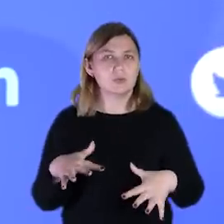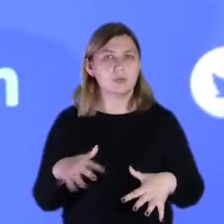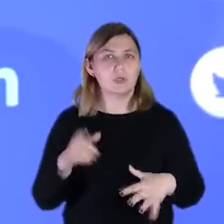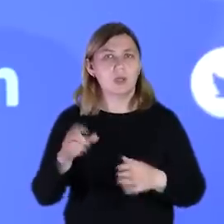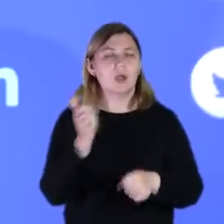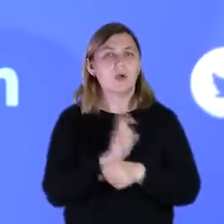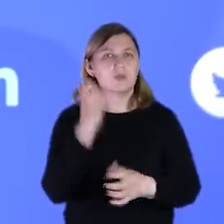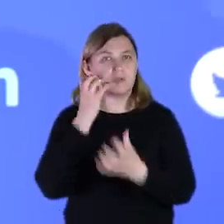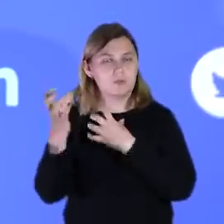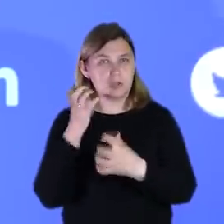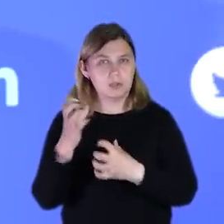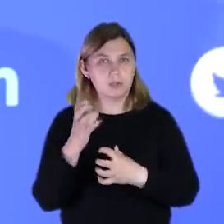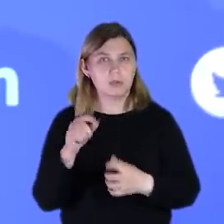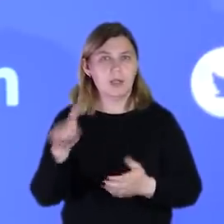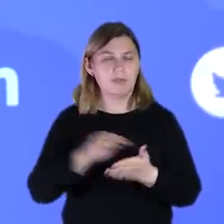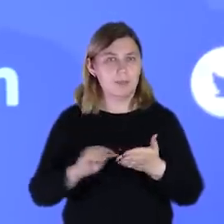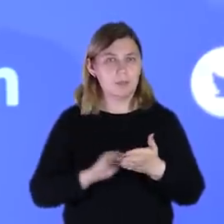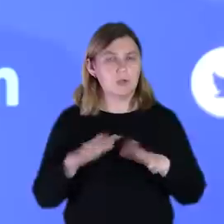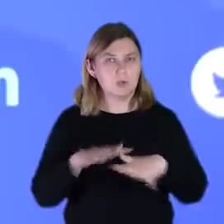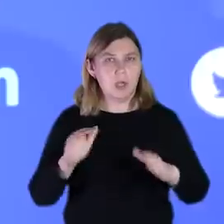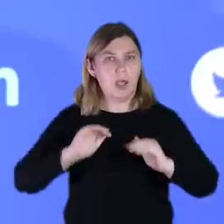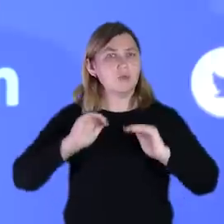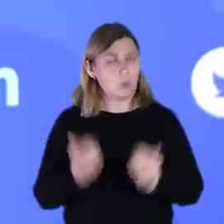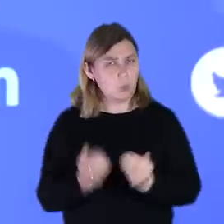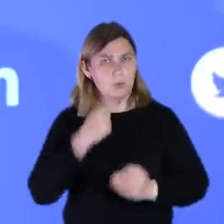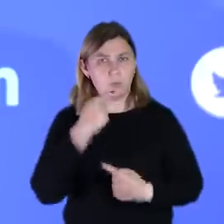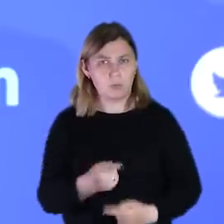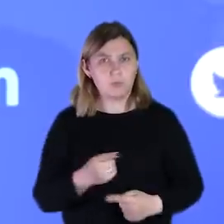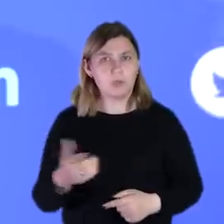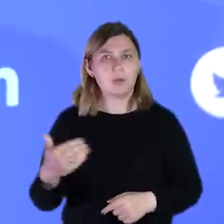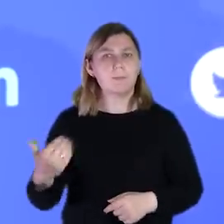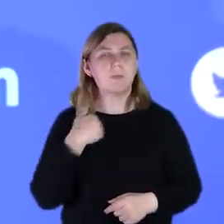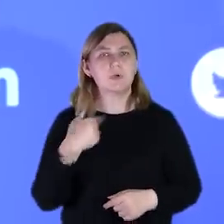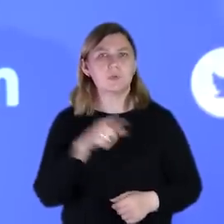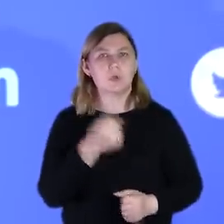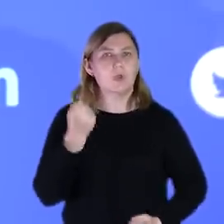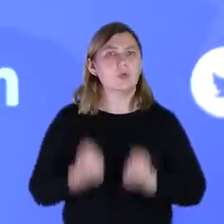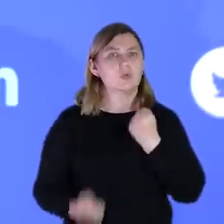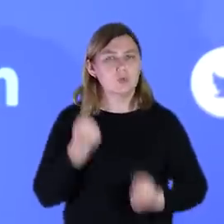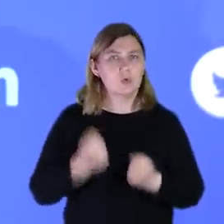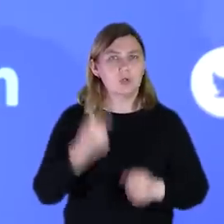kontrwywiadowczej charakterystyce rzeczywiście w swojej książce napisałem), ale wielkim skrócie ujmując: był to chyba jeden z trudniejszych w Drugiej Rzeczpospolitej